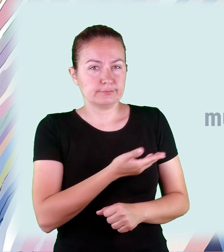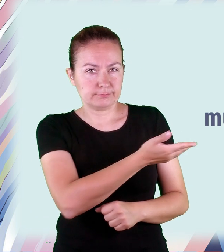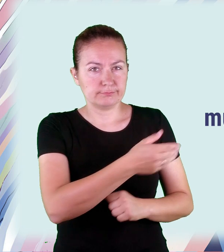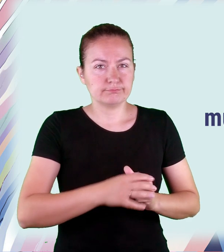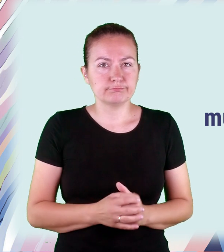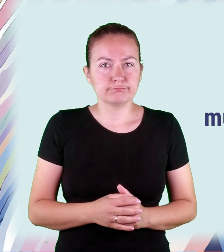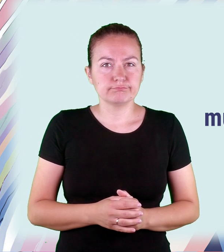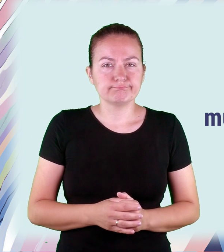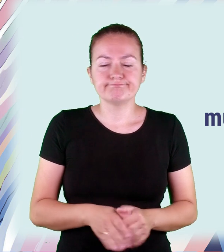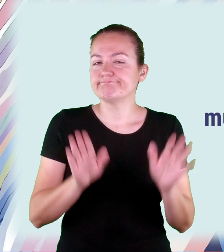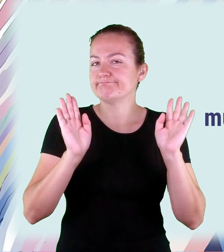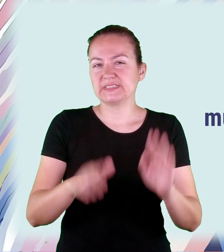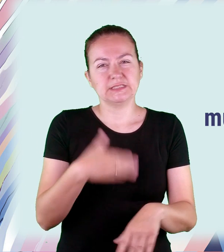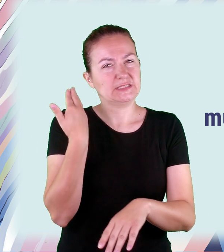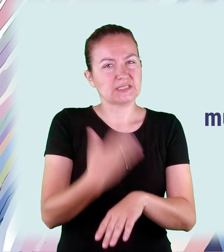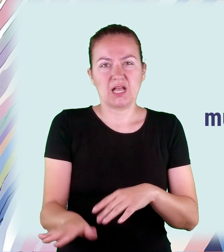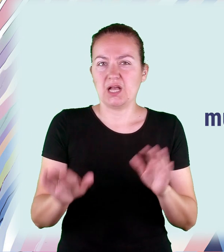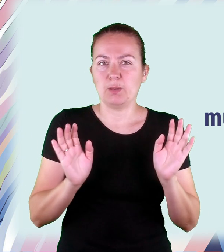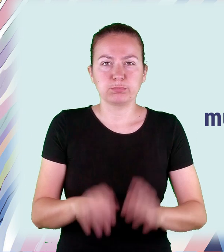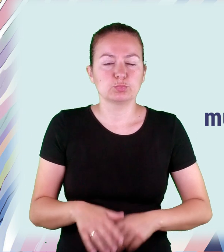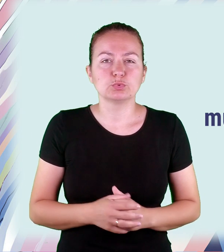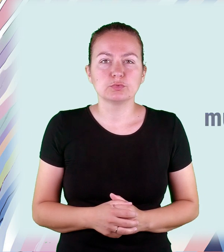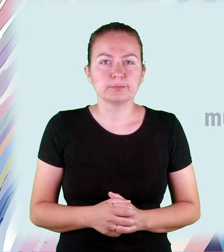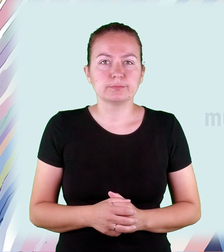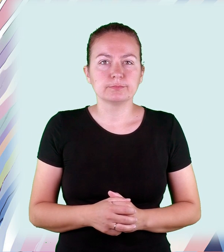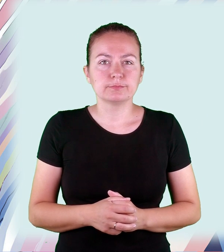(czyli: jest już na coś za późno)